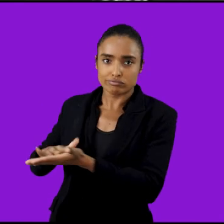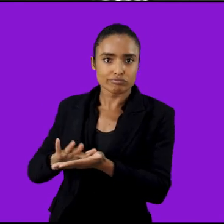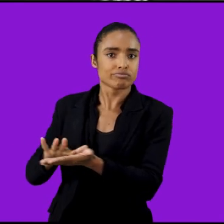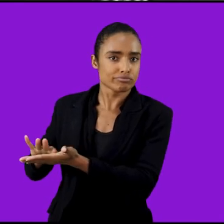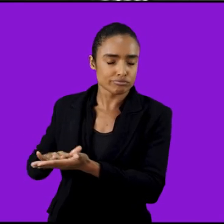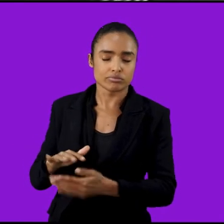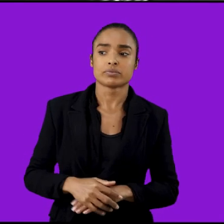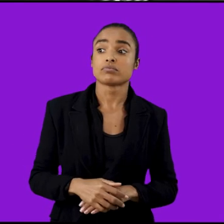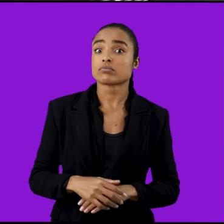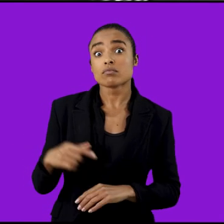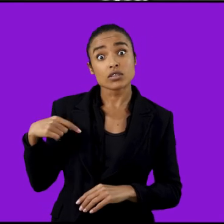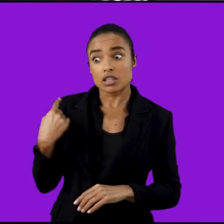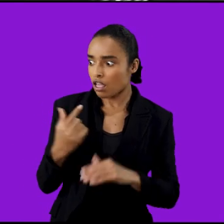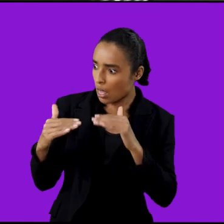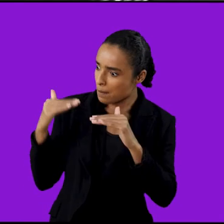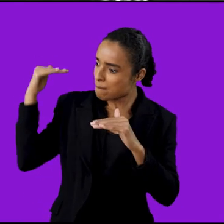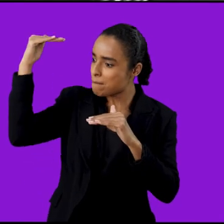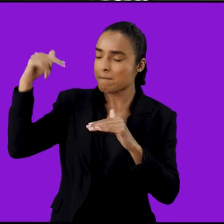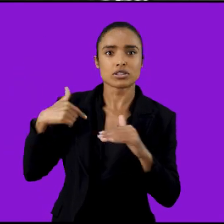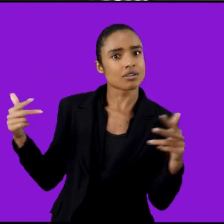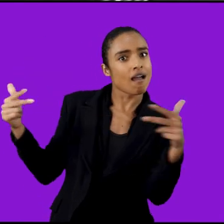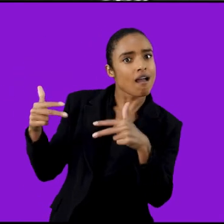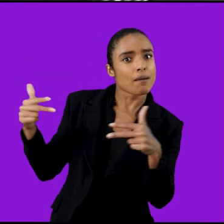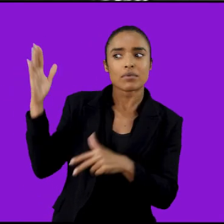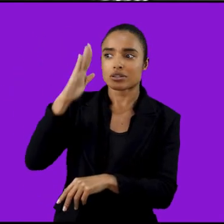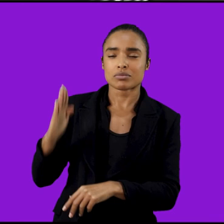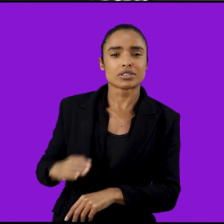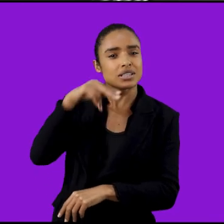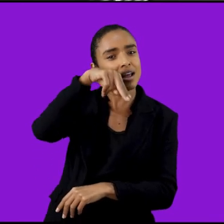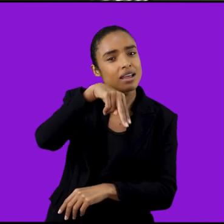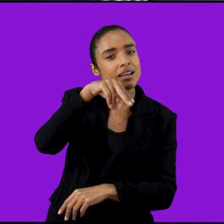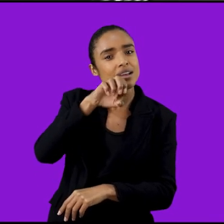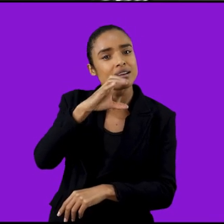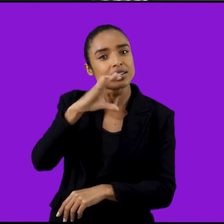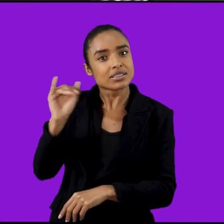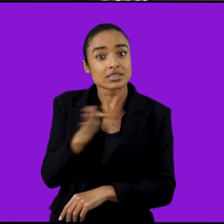É o ápice do que a gente poderia chamar do Rap Brasileiro Do Rap Brasileiro, exatamente.